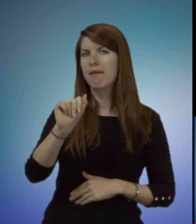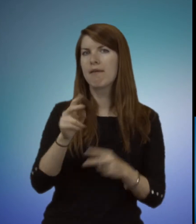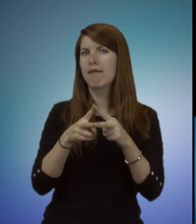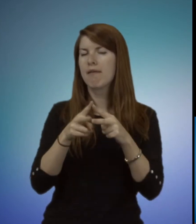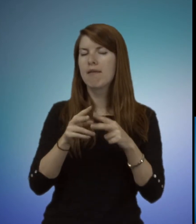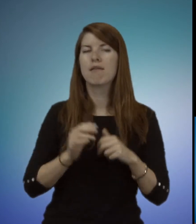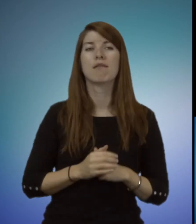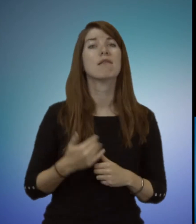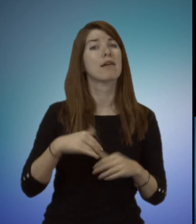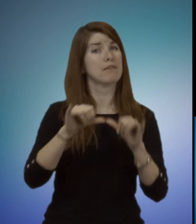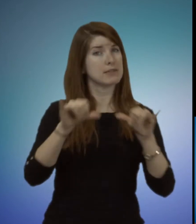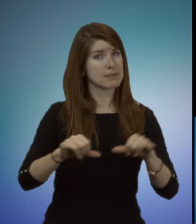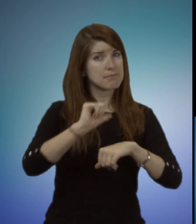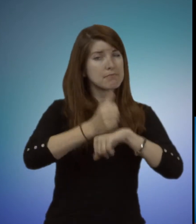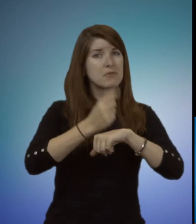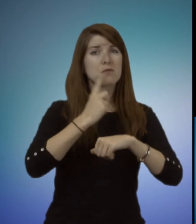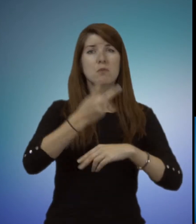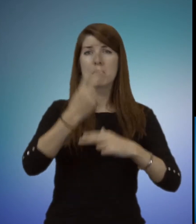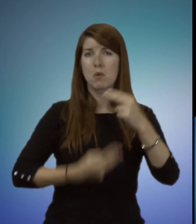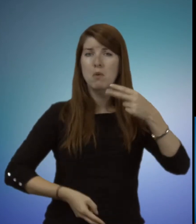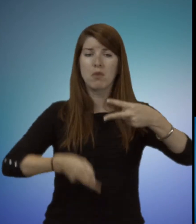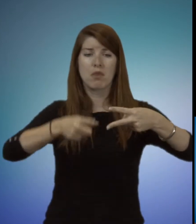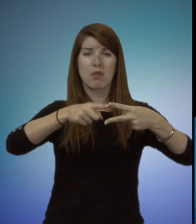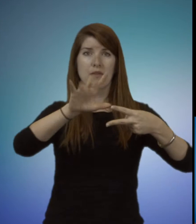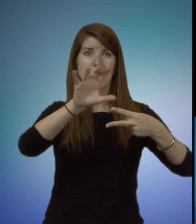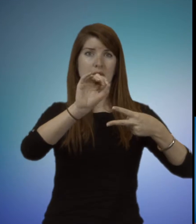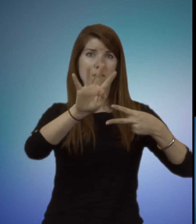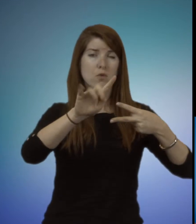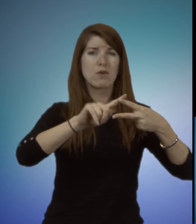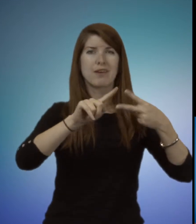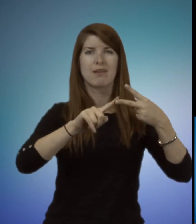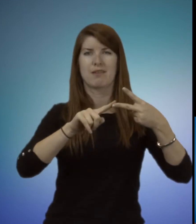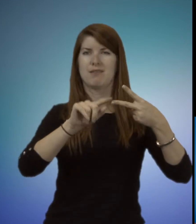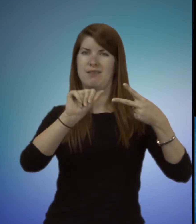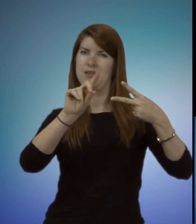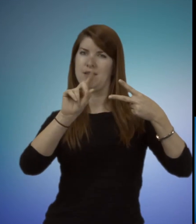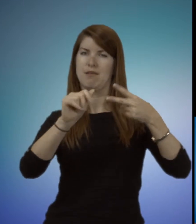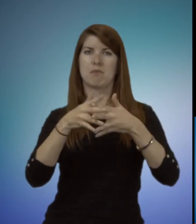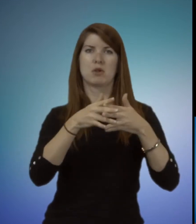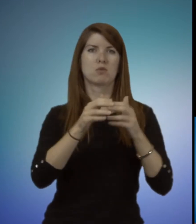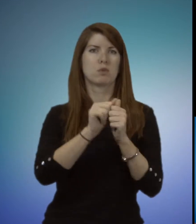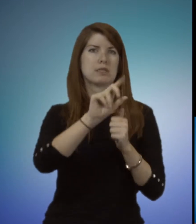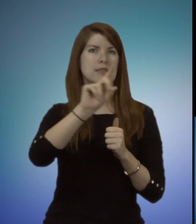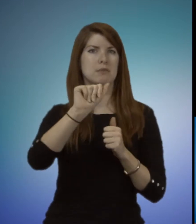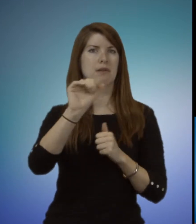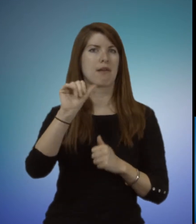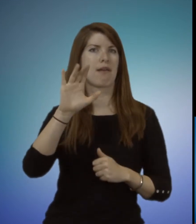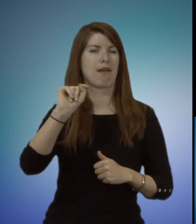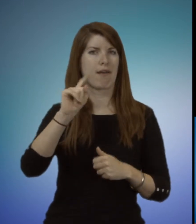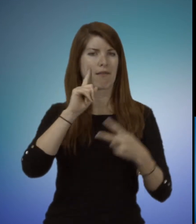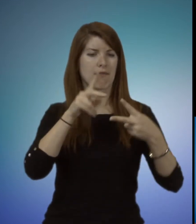Existe un sistema tanto para 504 y la Ley para Estadounidenses con Discapacidades que ofrece un